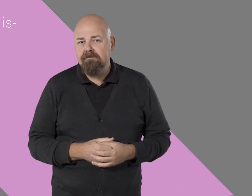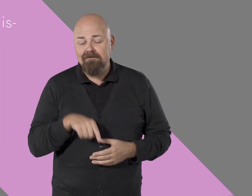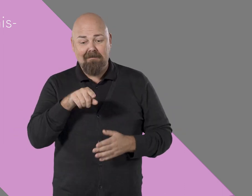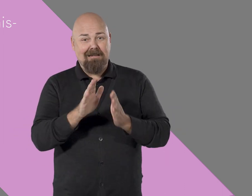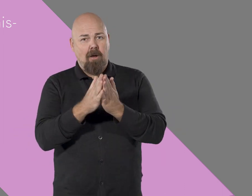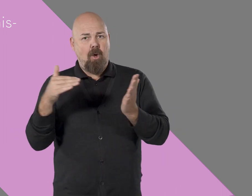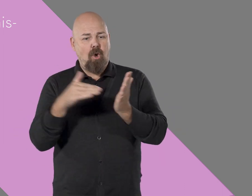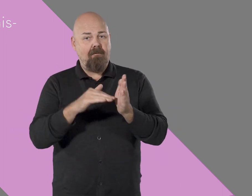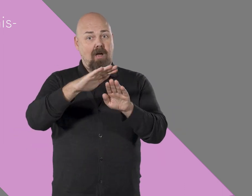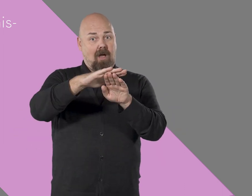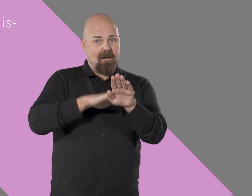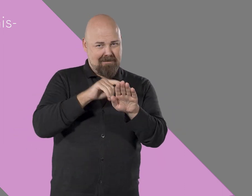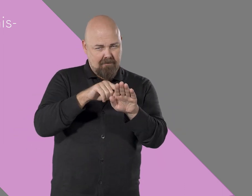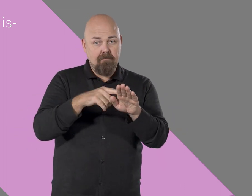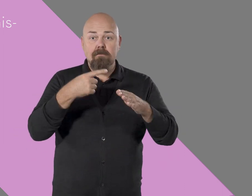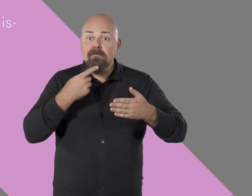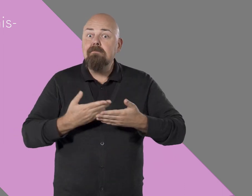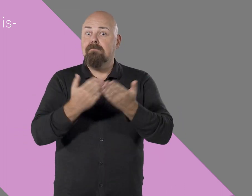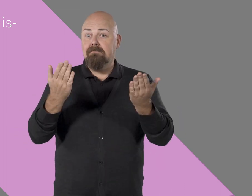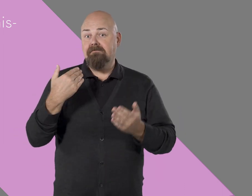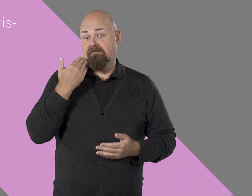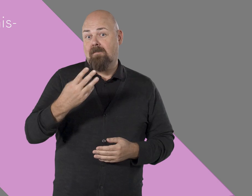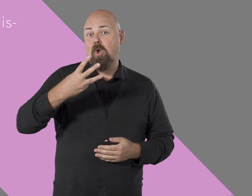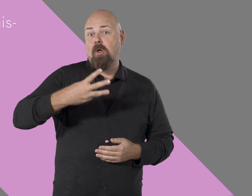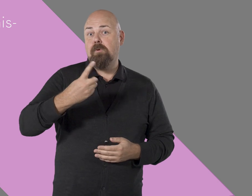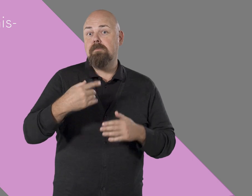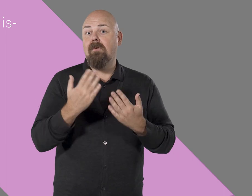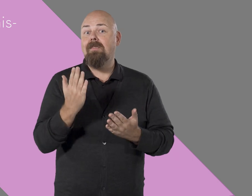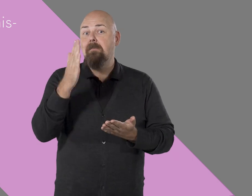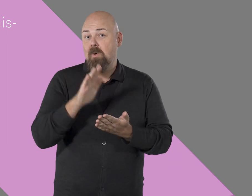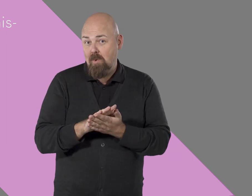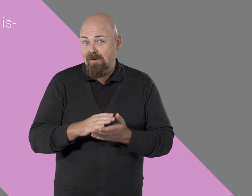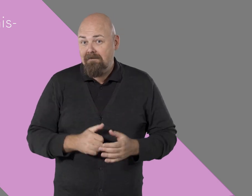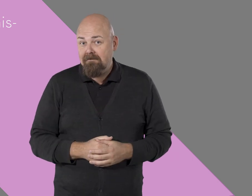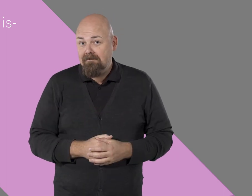Kirja ilmestyy kovakantisena versiona 31.1.2023, -